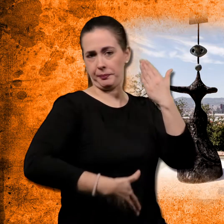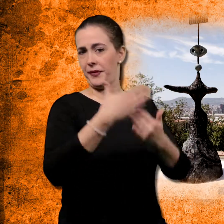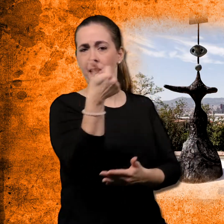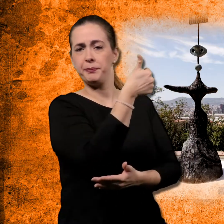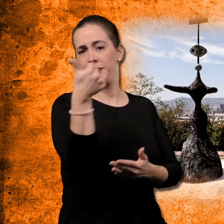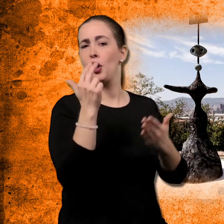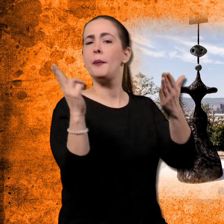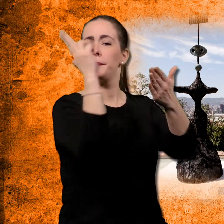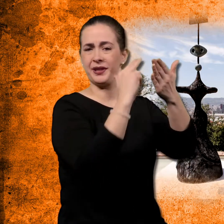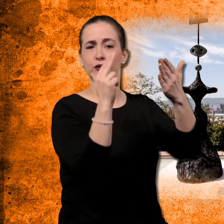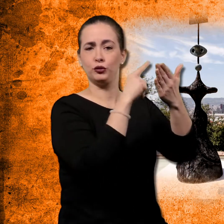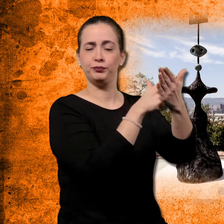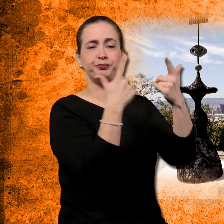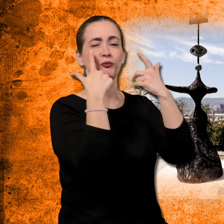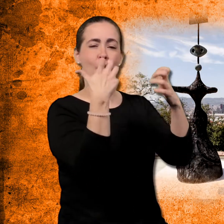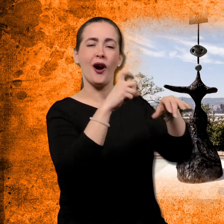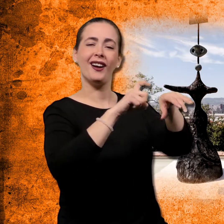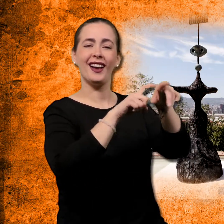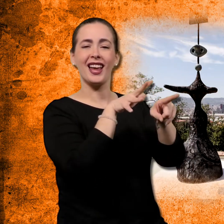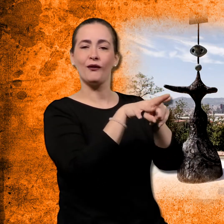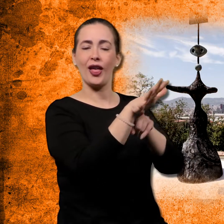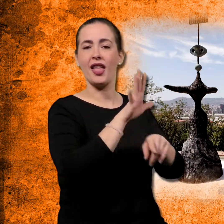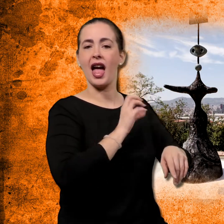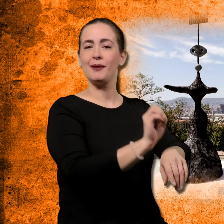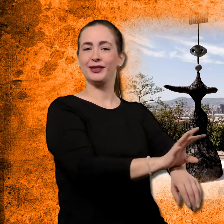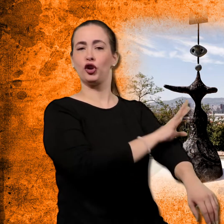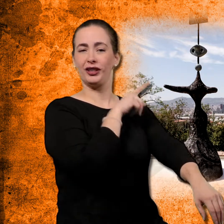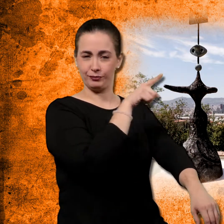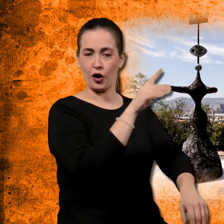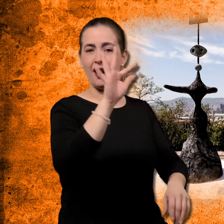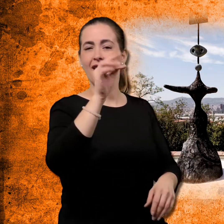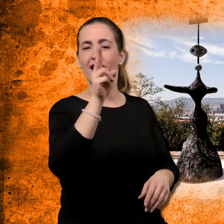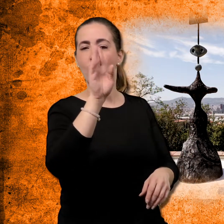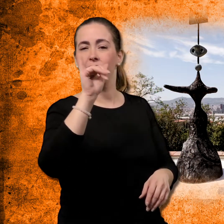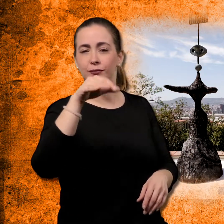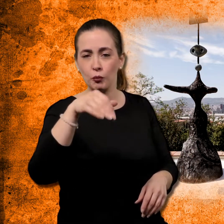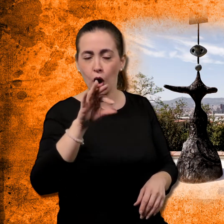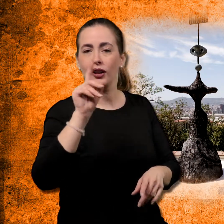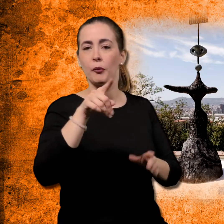Començant amb les primeres pintures amb clara influència de l'impressionisme, el fauvisme